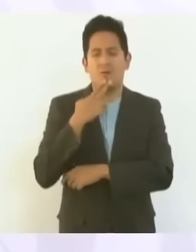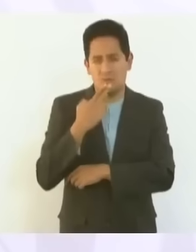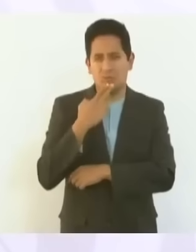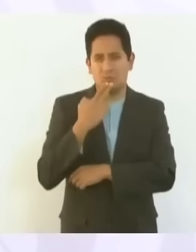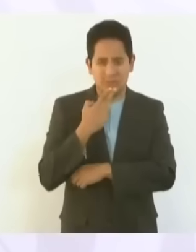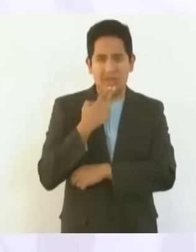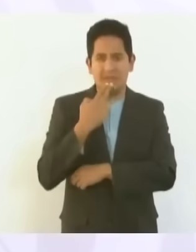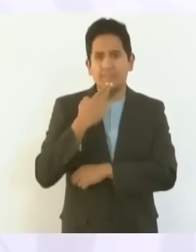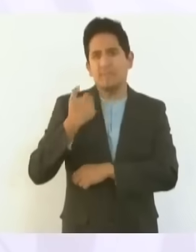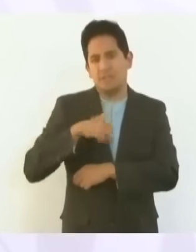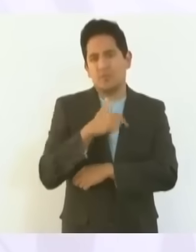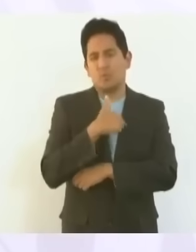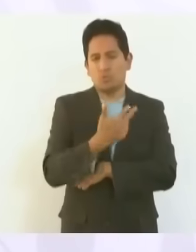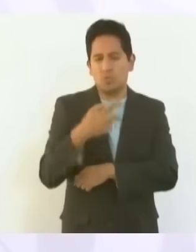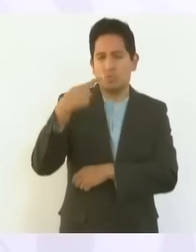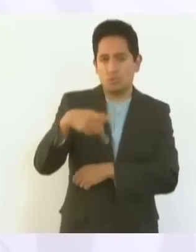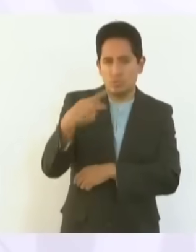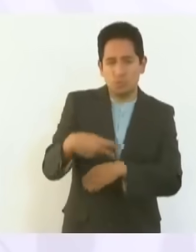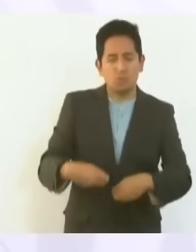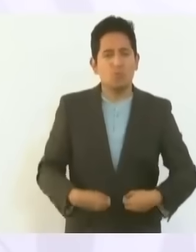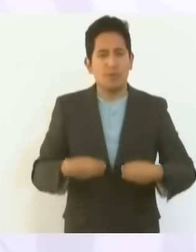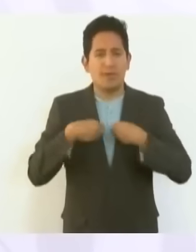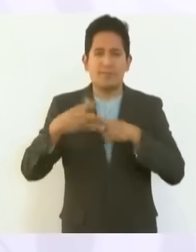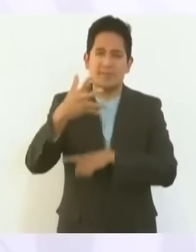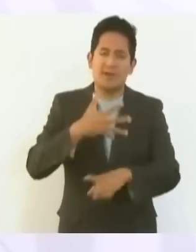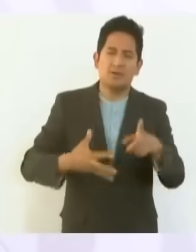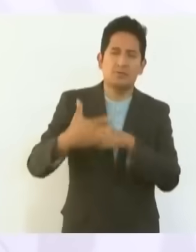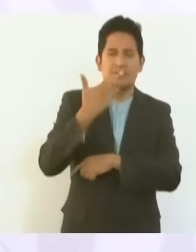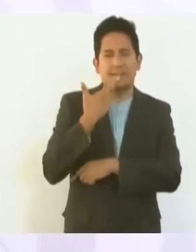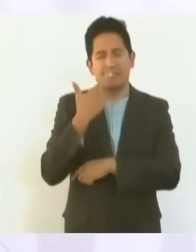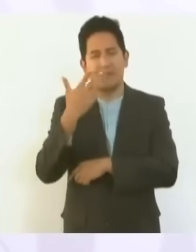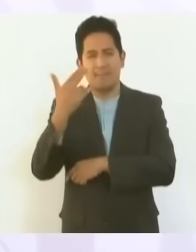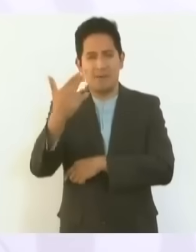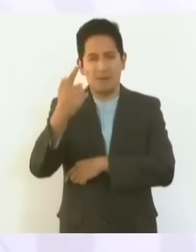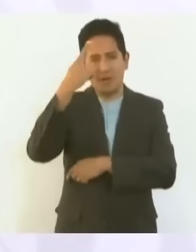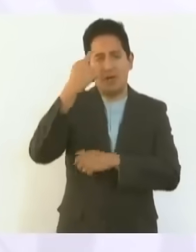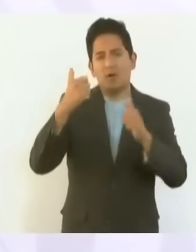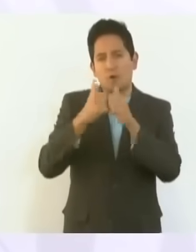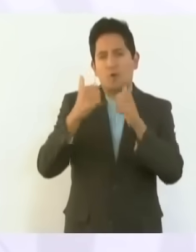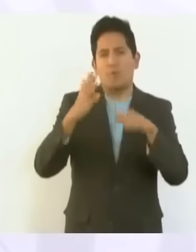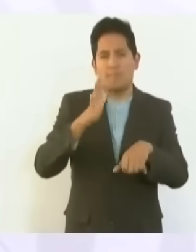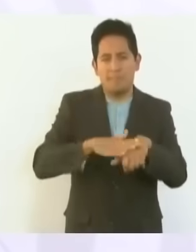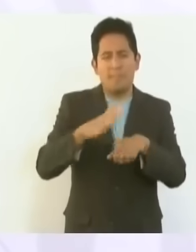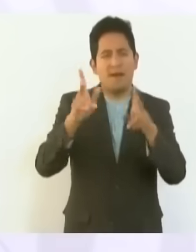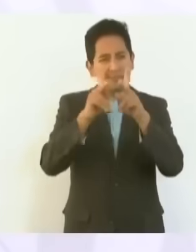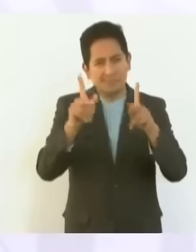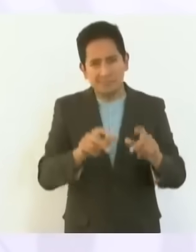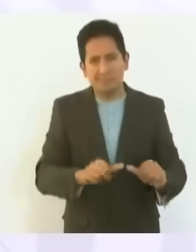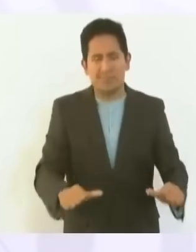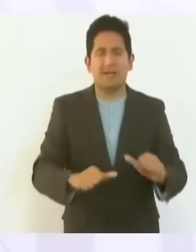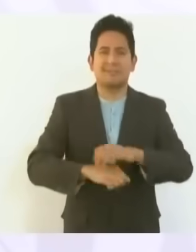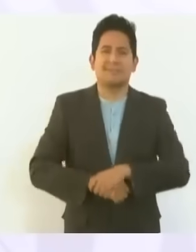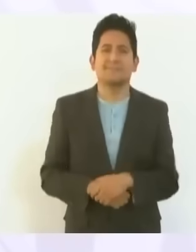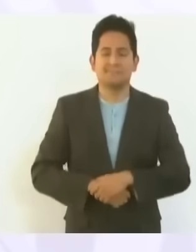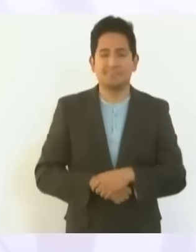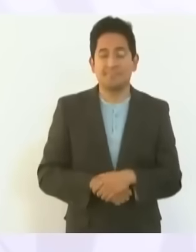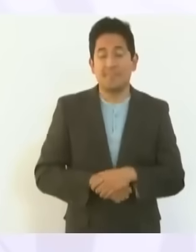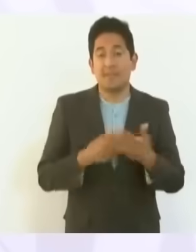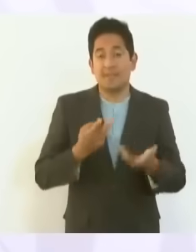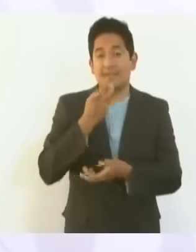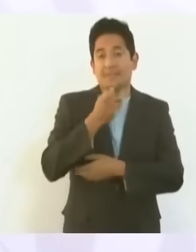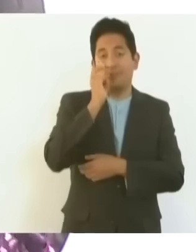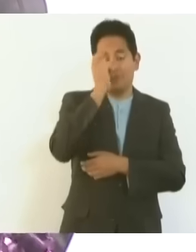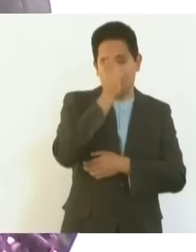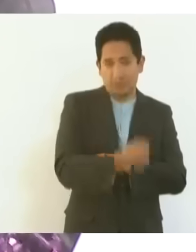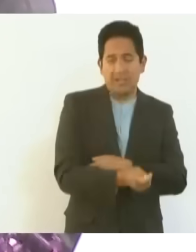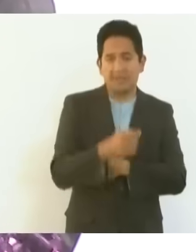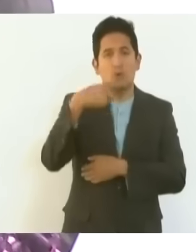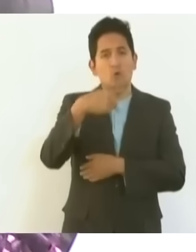condiciones de vida, de felicidad y de paz. Esto implica una gran transformación de las conciencias